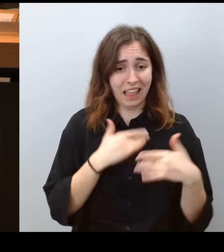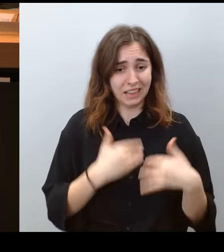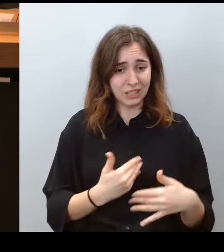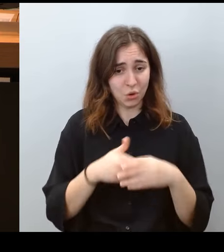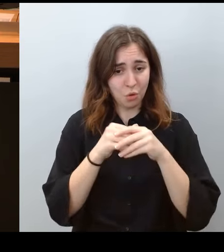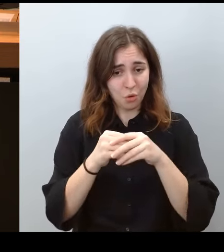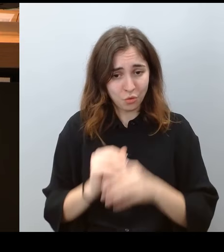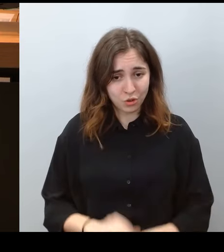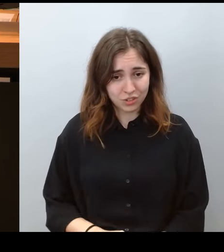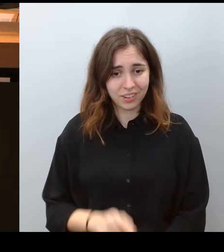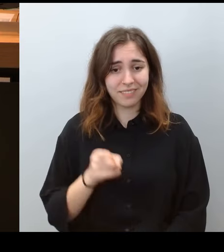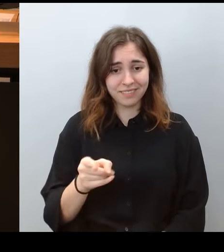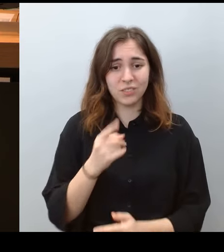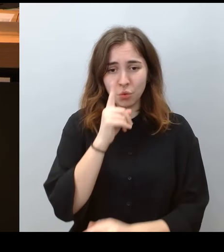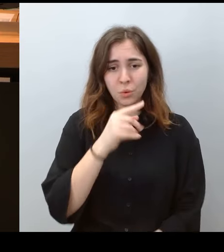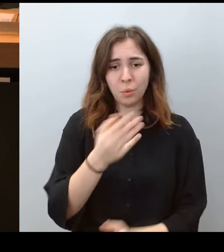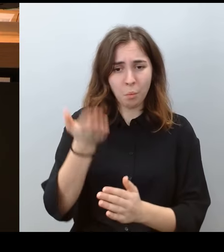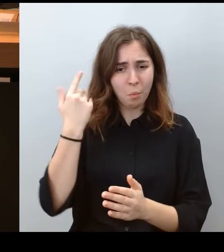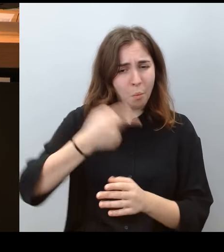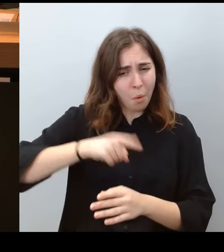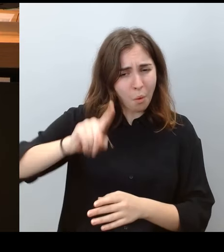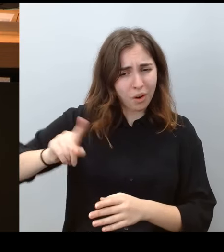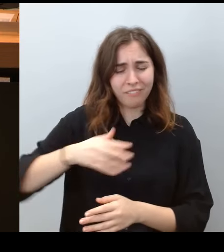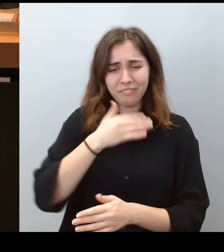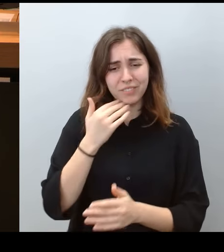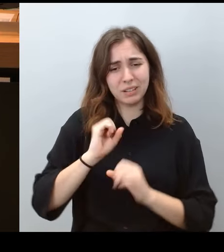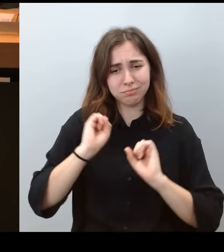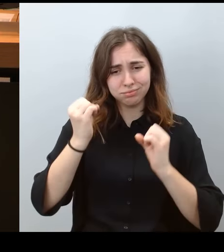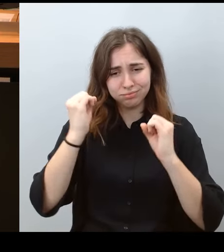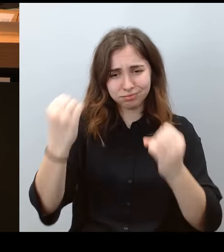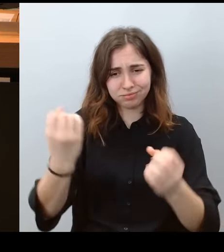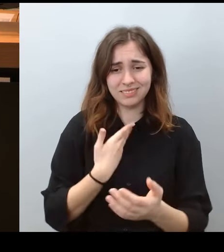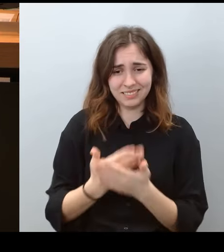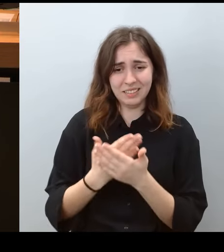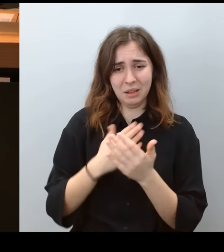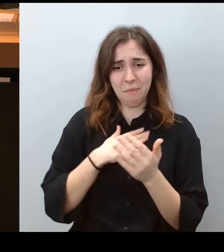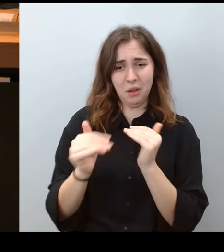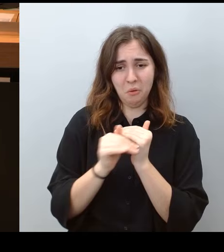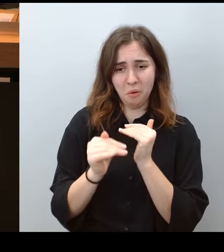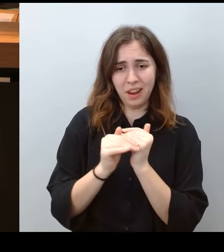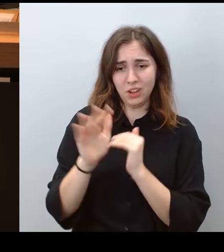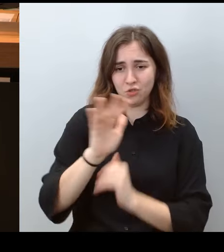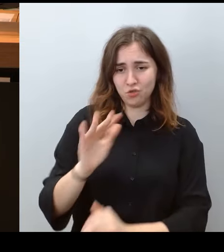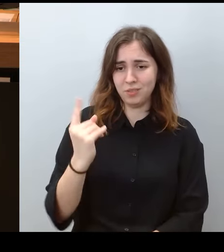das ganze Verfahren für den Berlinpass. Die digitale Trägerkarte bei der BVG muss weg.